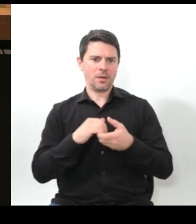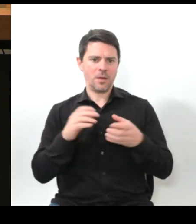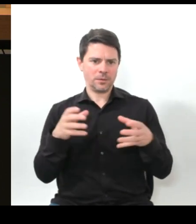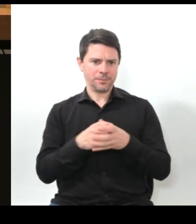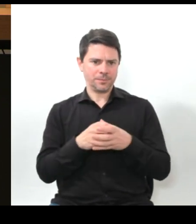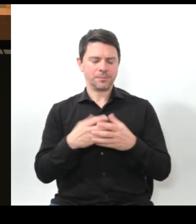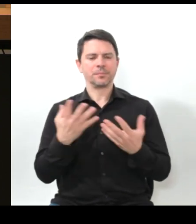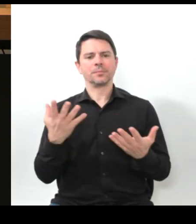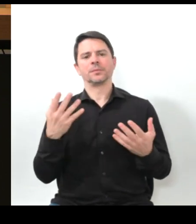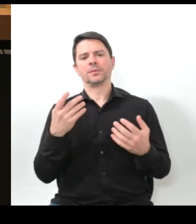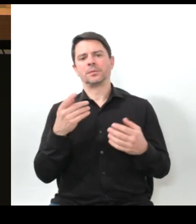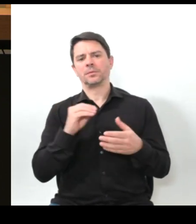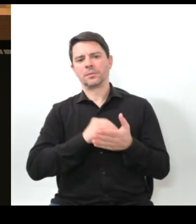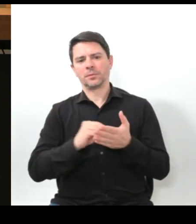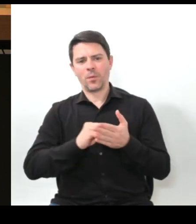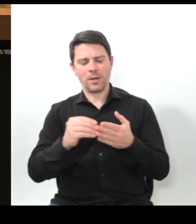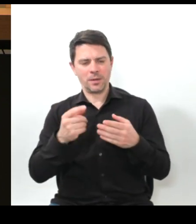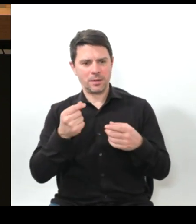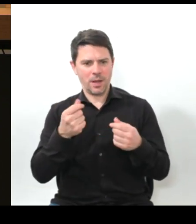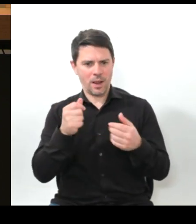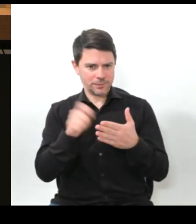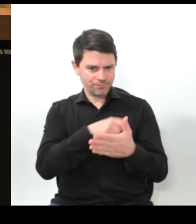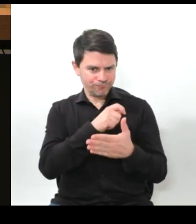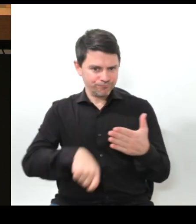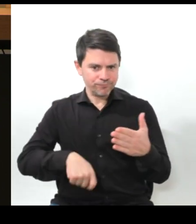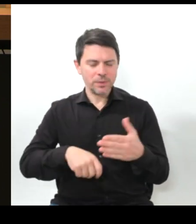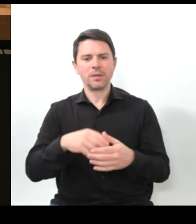Familien und steigern die Attraktivität der Gesundheitsberufe.